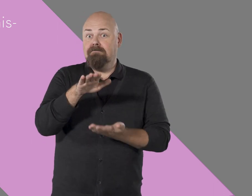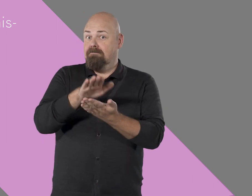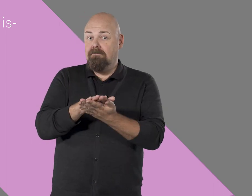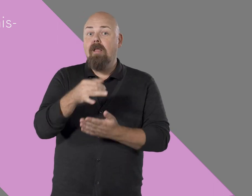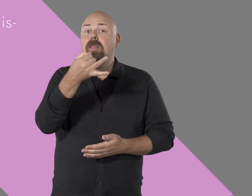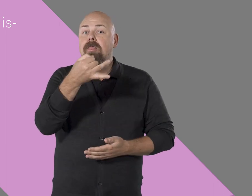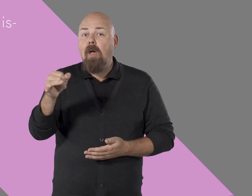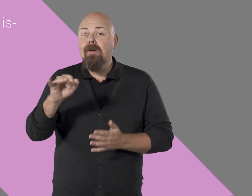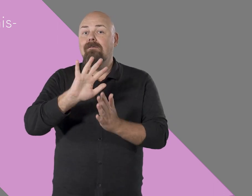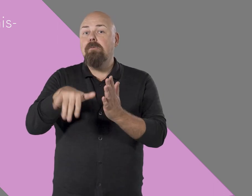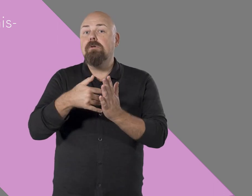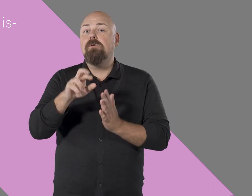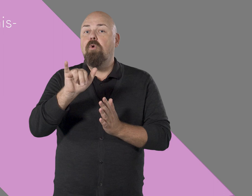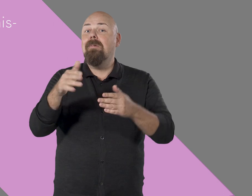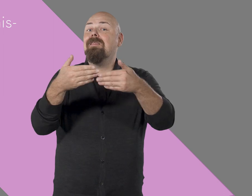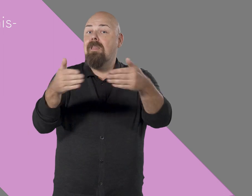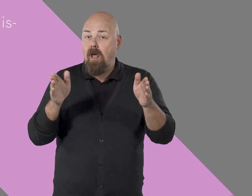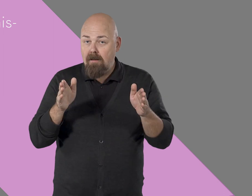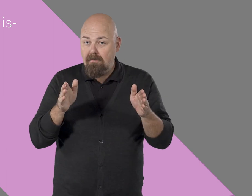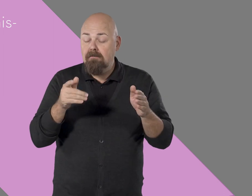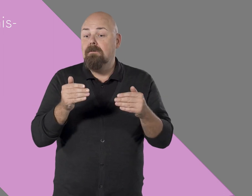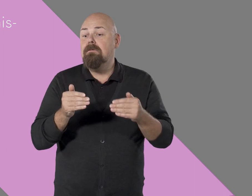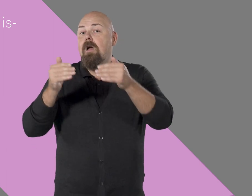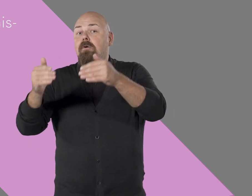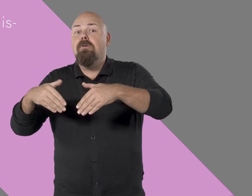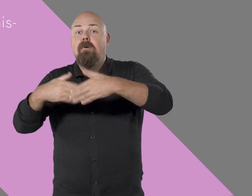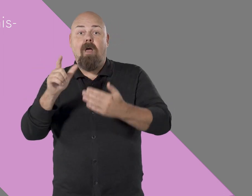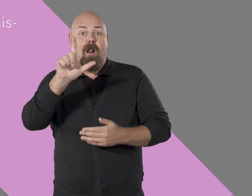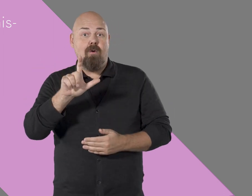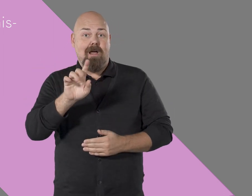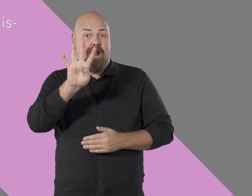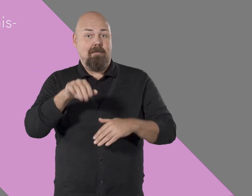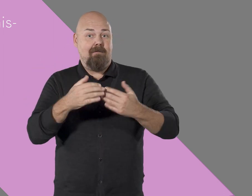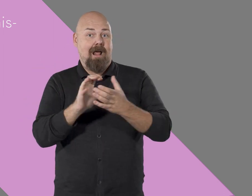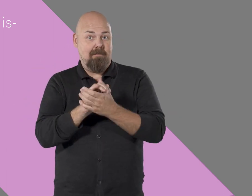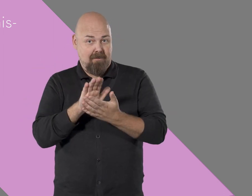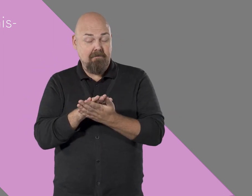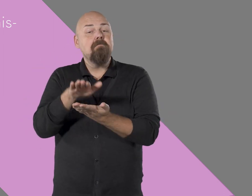Tampereen Viittomakieliset ry:n tiloissa ja jatkuvat lauantaina 4.2. -